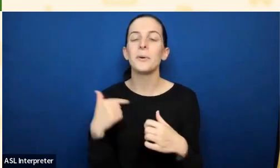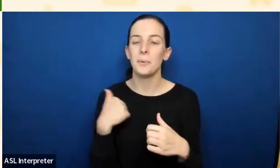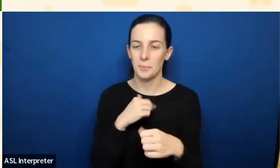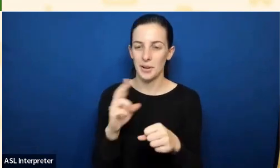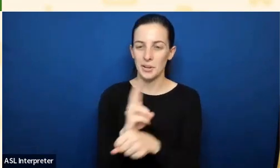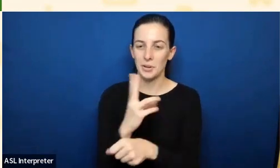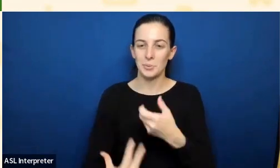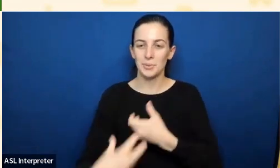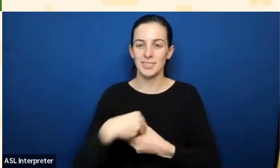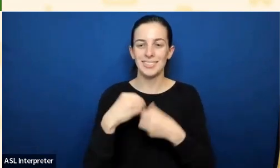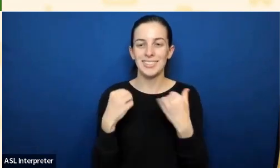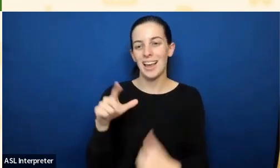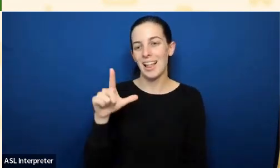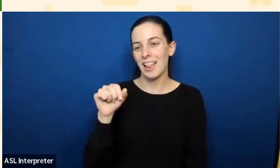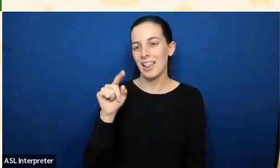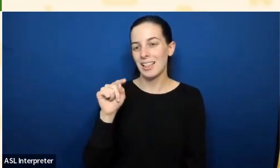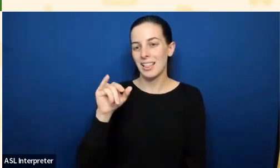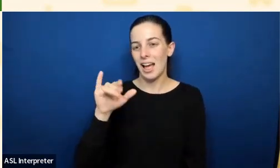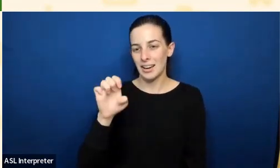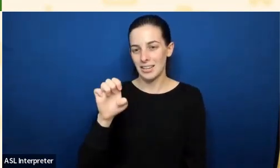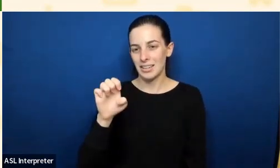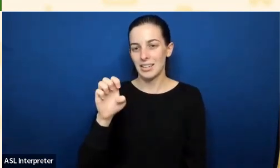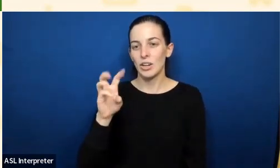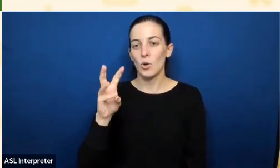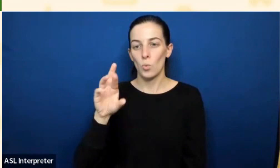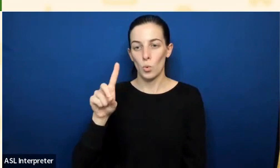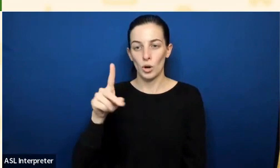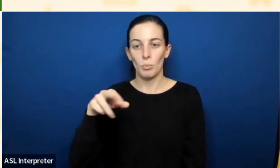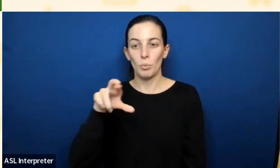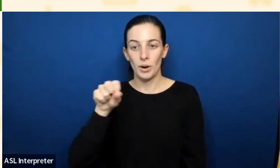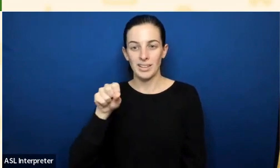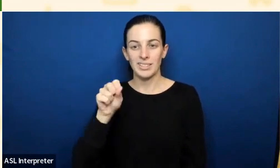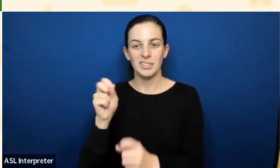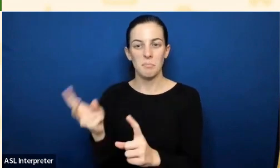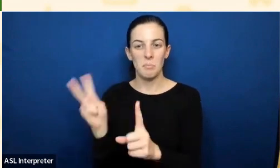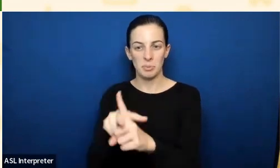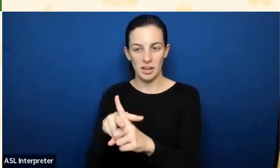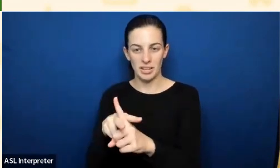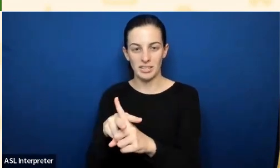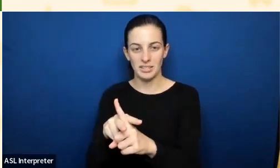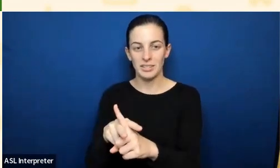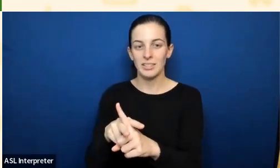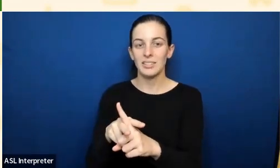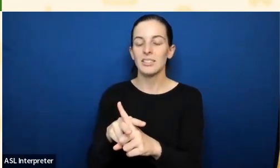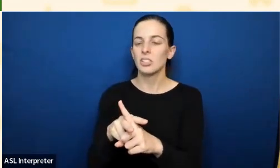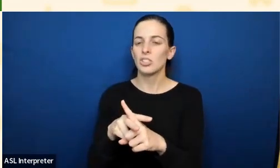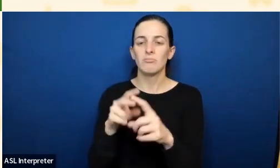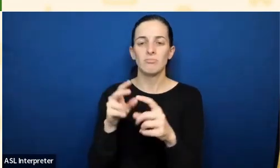Hay un complemento de WordPress de Lottie, ese es L-O-T-T-I-E. Te permite incrustar cosas directamente en la página, te da opciones